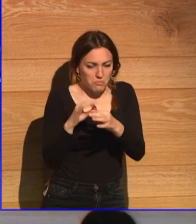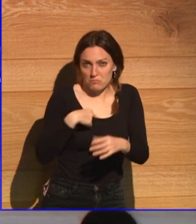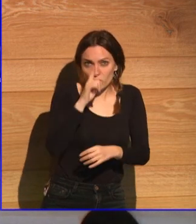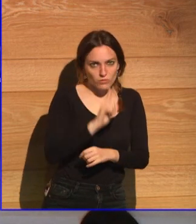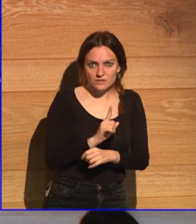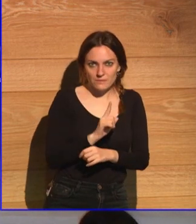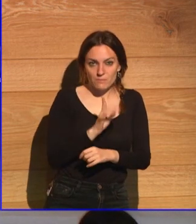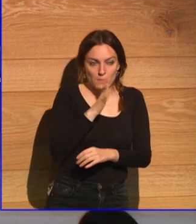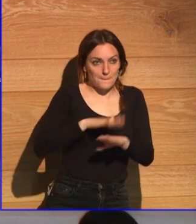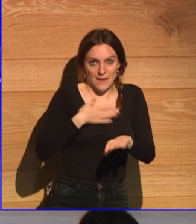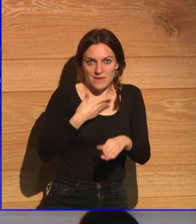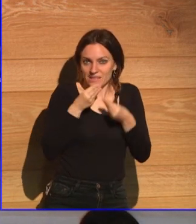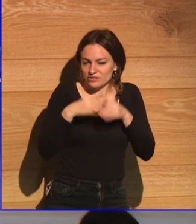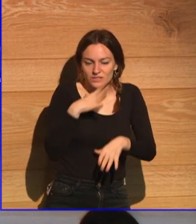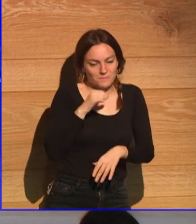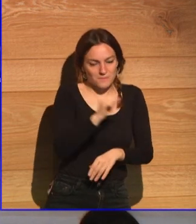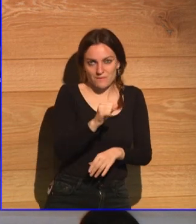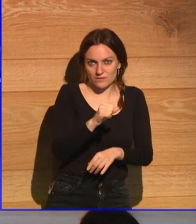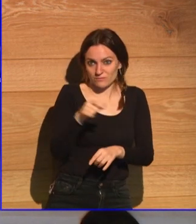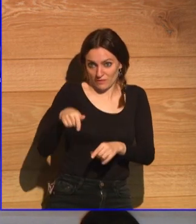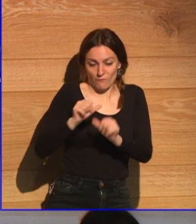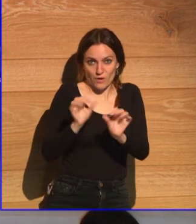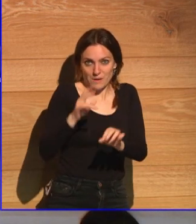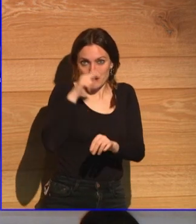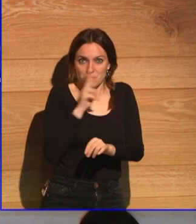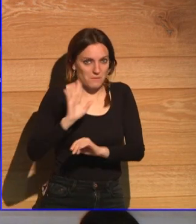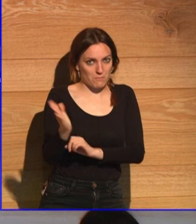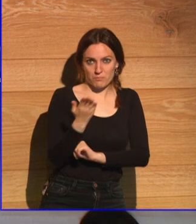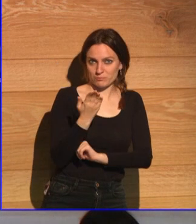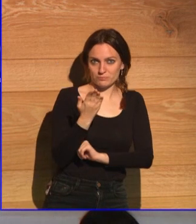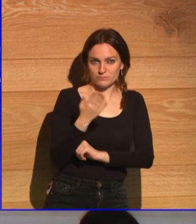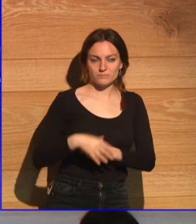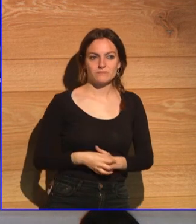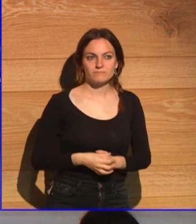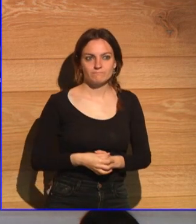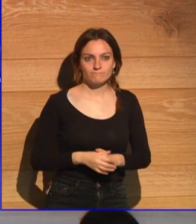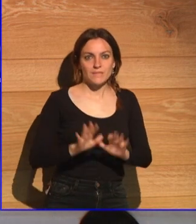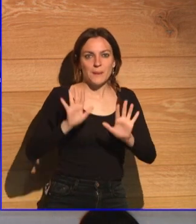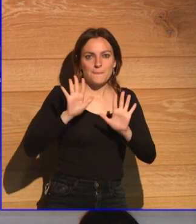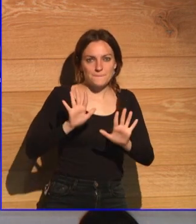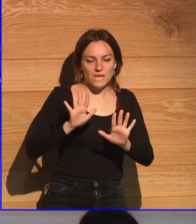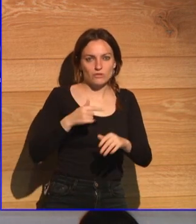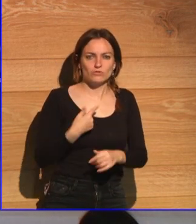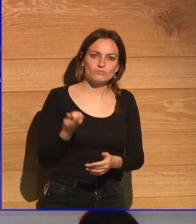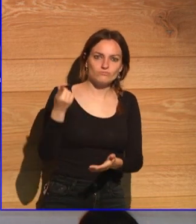fascinantes y así me los presentaron mis padres. Pero yo me volví a reencontrar otra vez